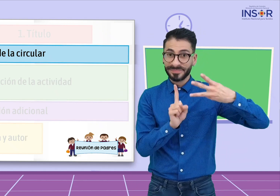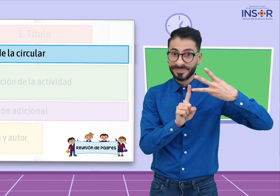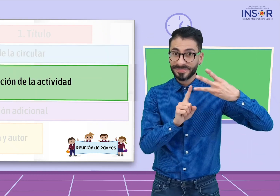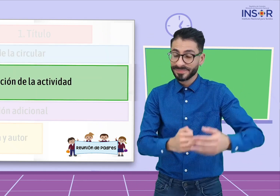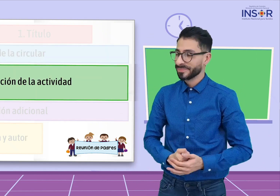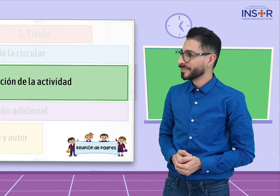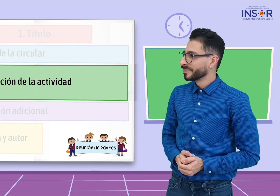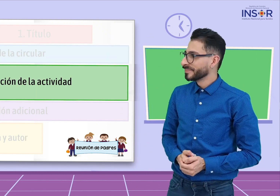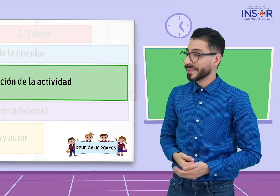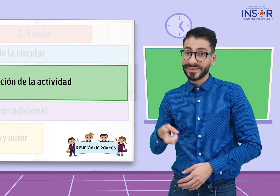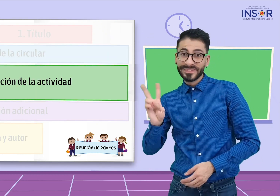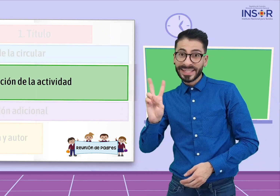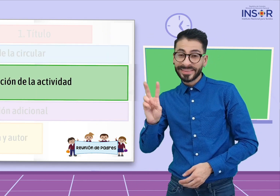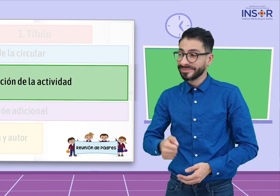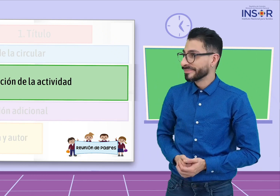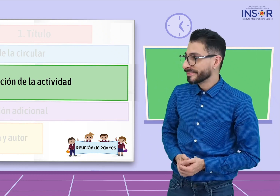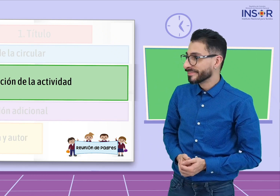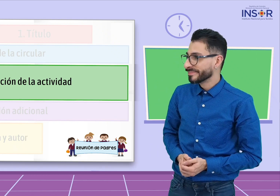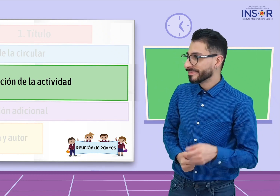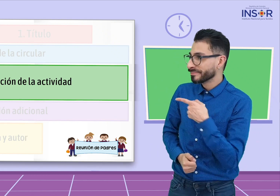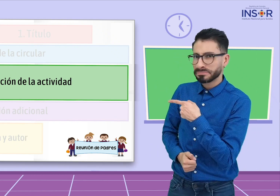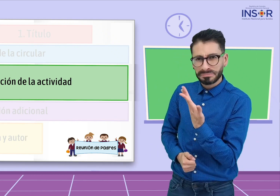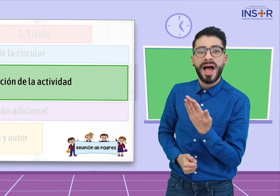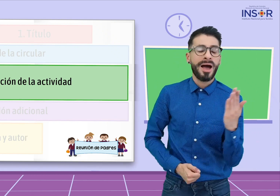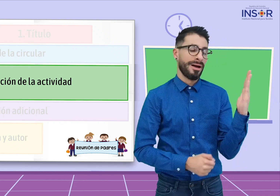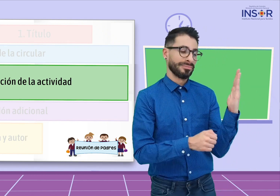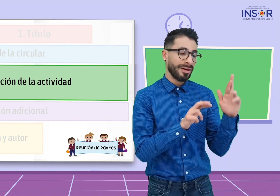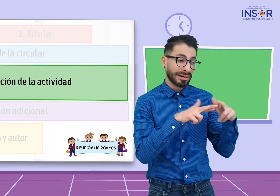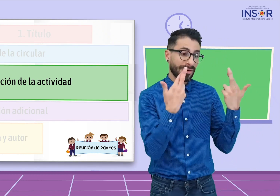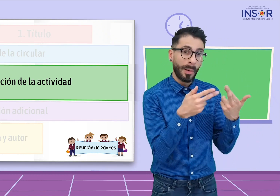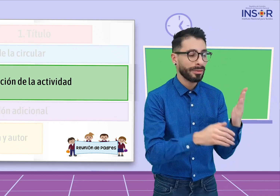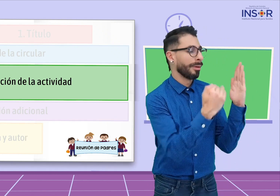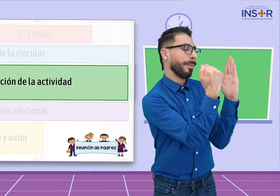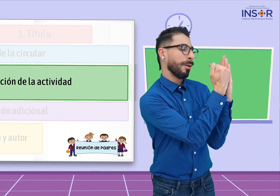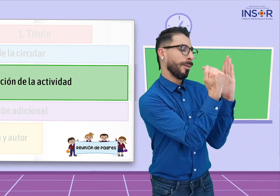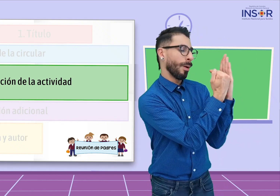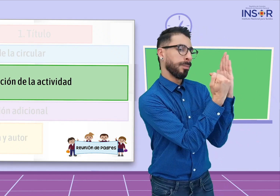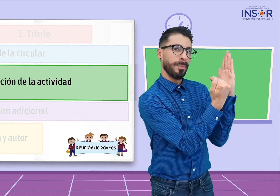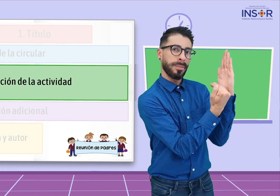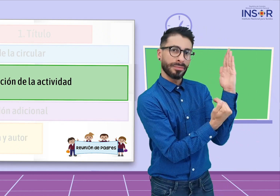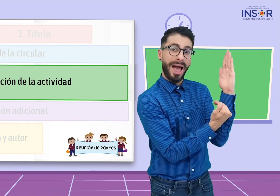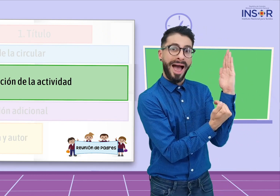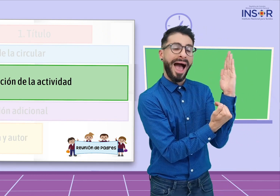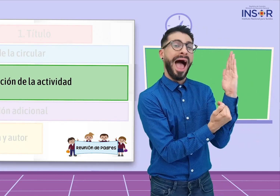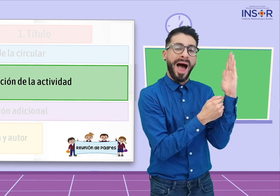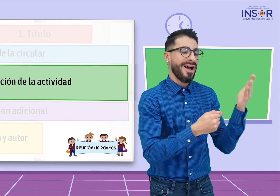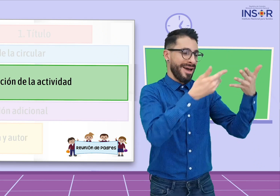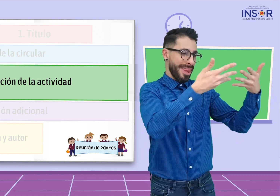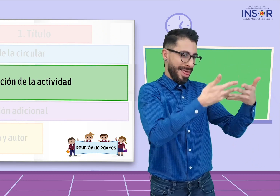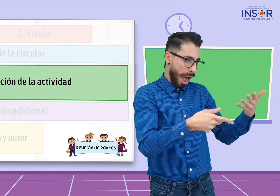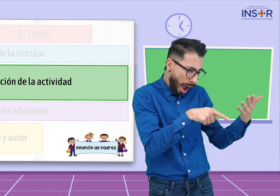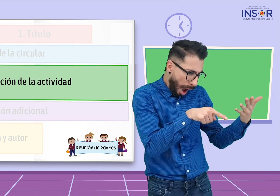La tercera parte de color verde. Programación de la actividad.